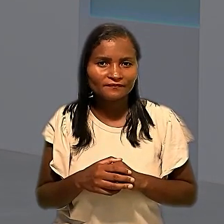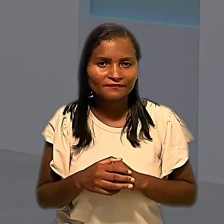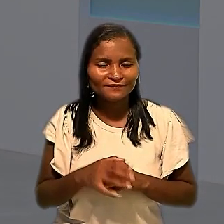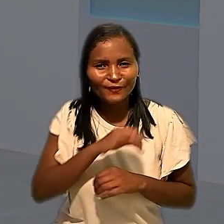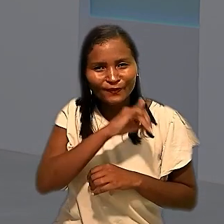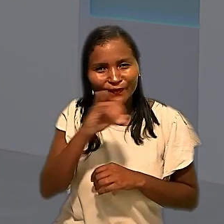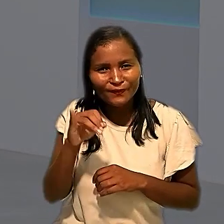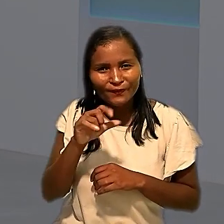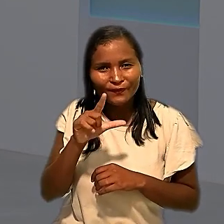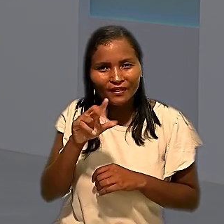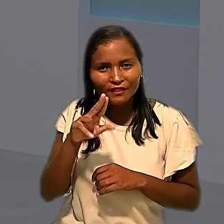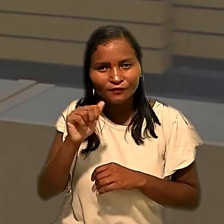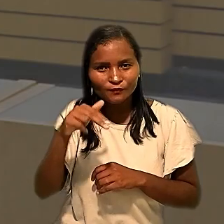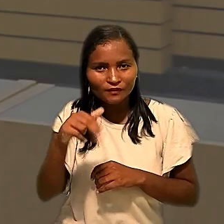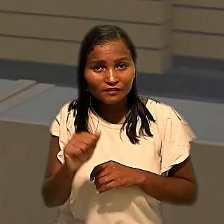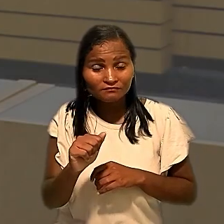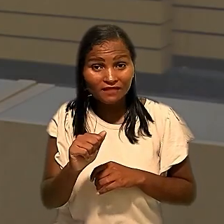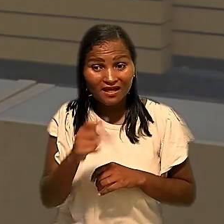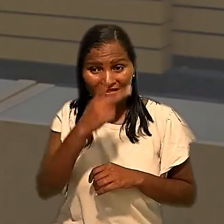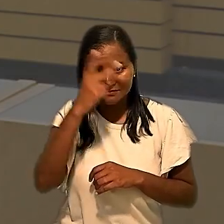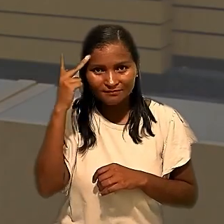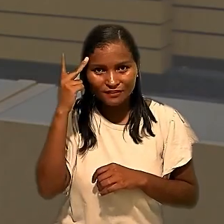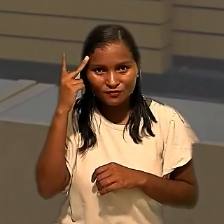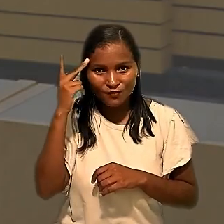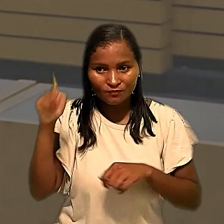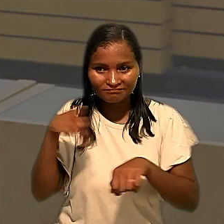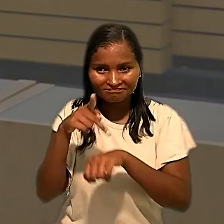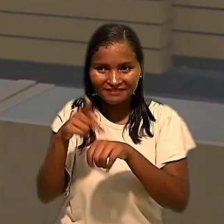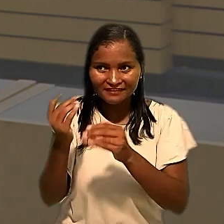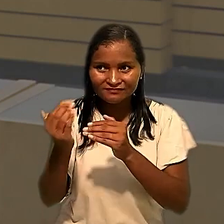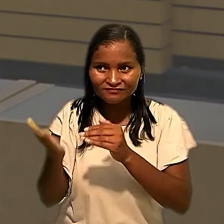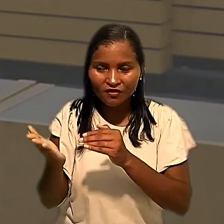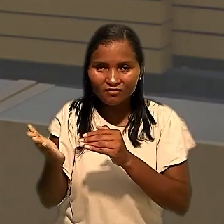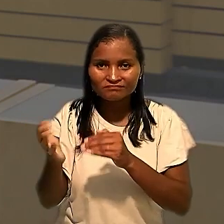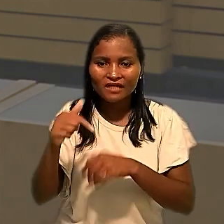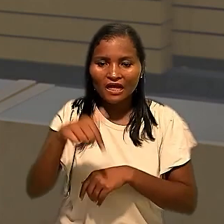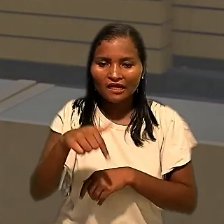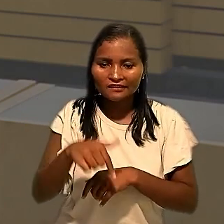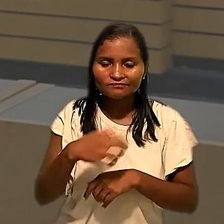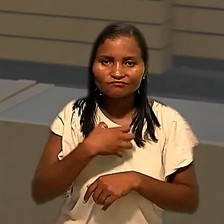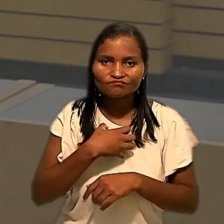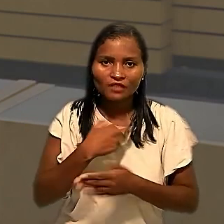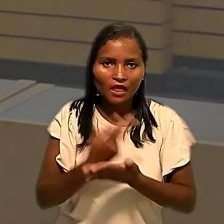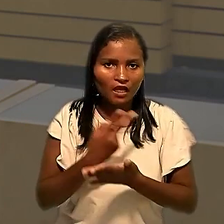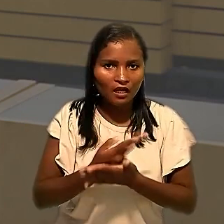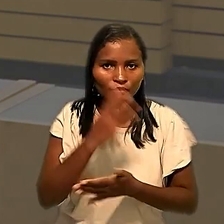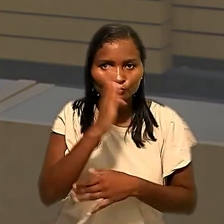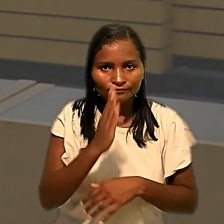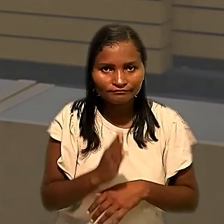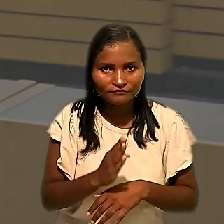Olá Luana! Os estrangeiros estavam de forma irregular no Brasil e foram selecionados por